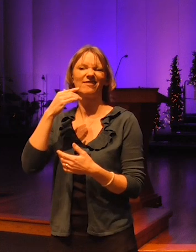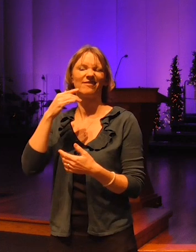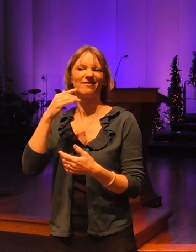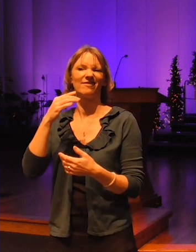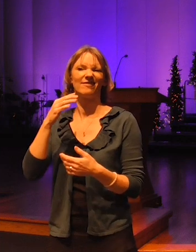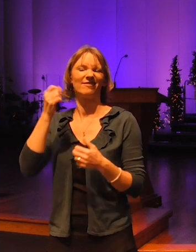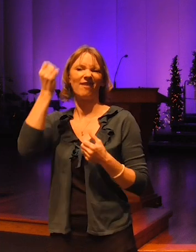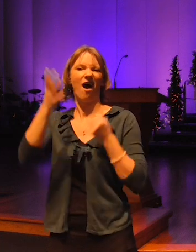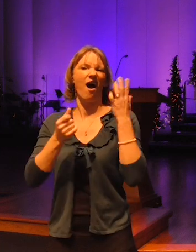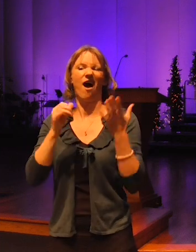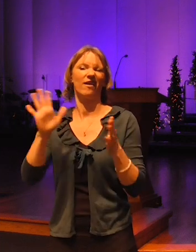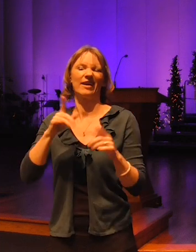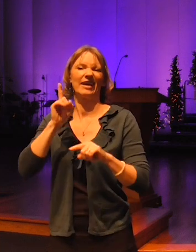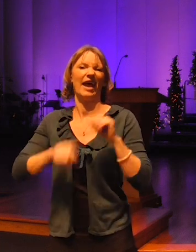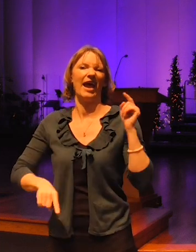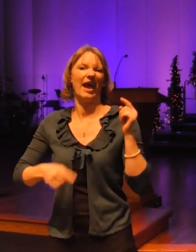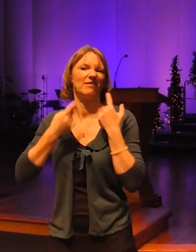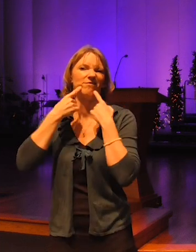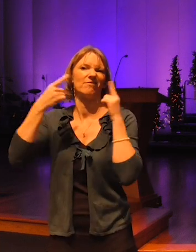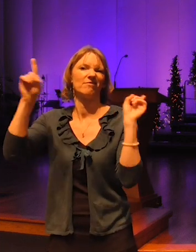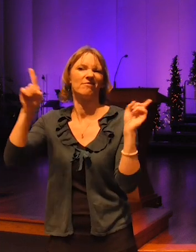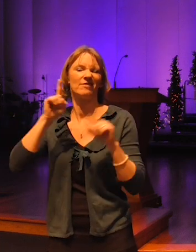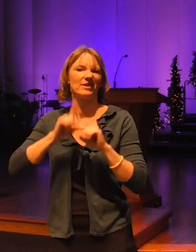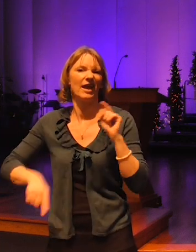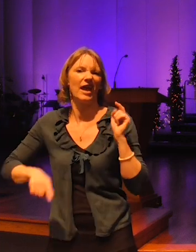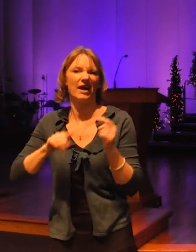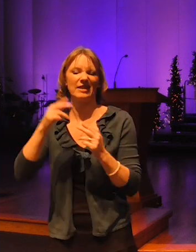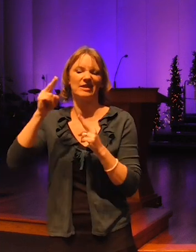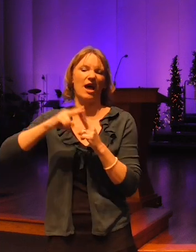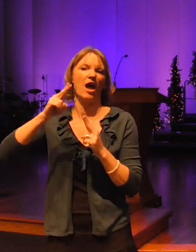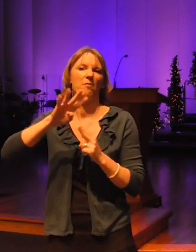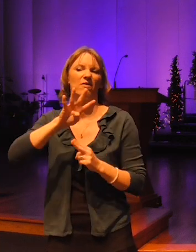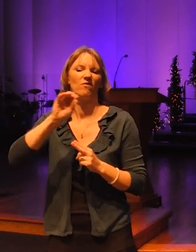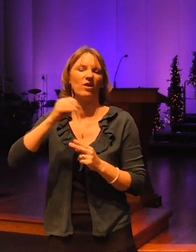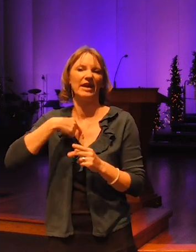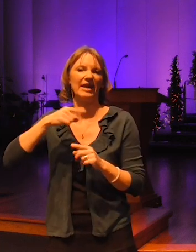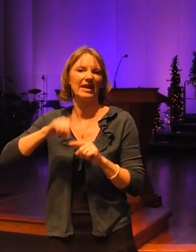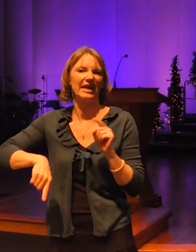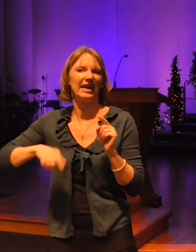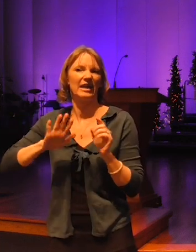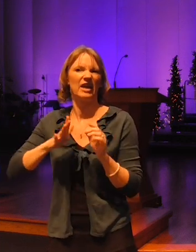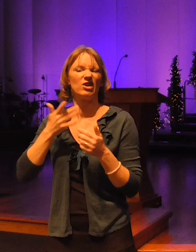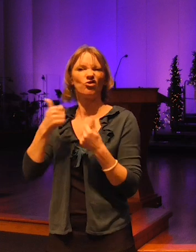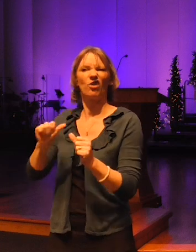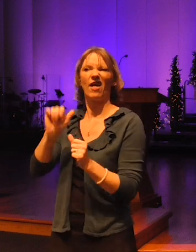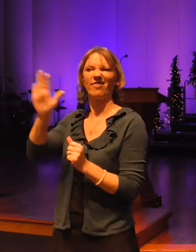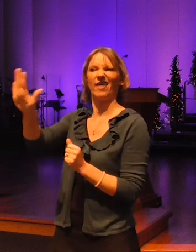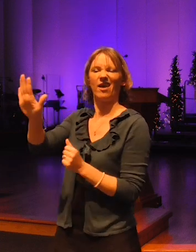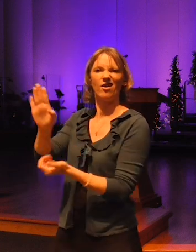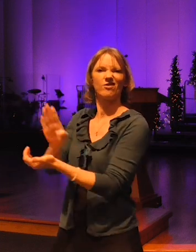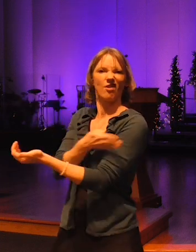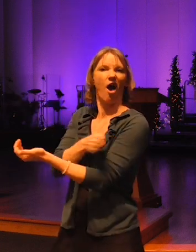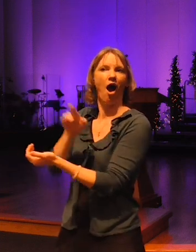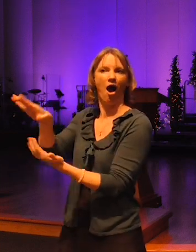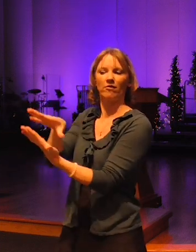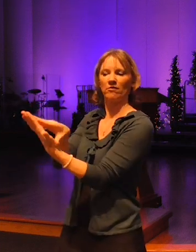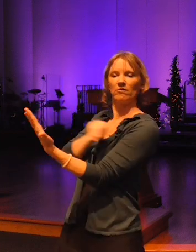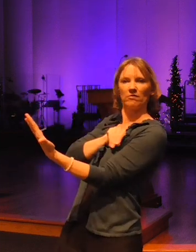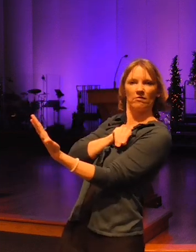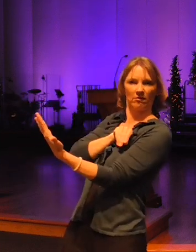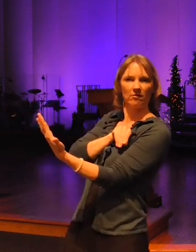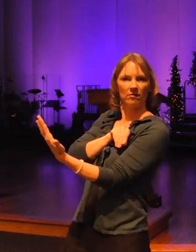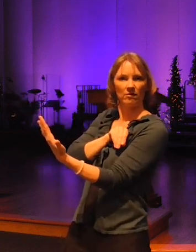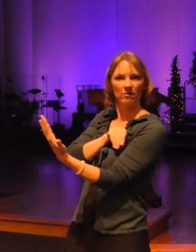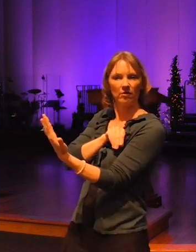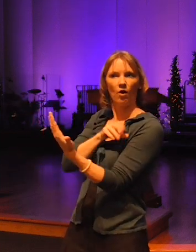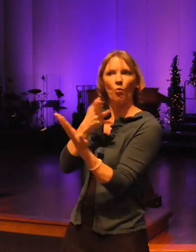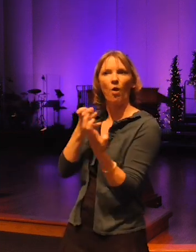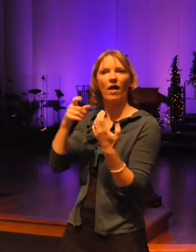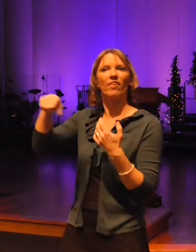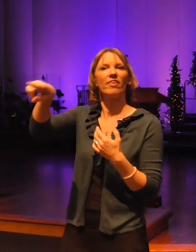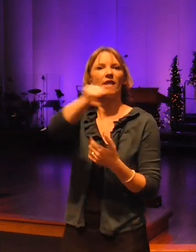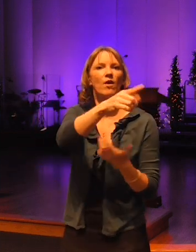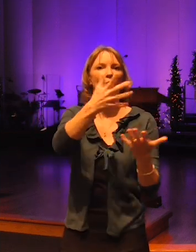stand de una banda estadounidense o en el top 40. Voy a intentar cantar lo que otras personas quieren que yo cante, muy bien. Voy